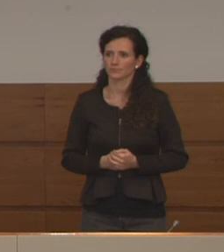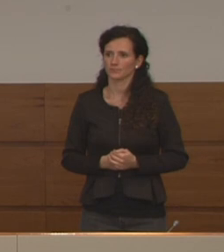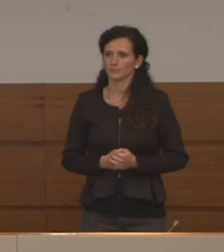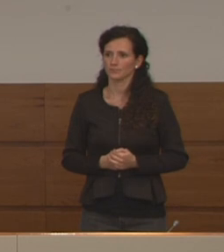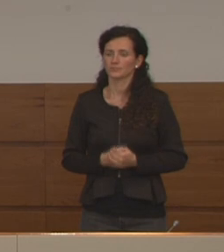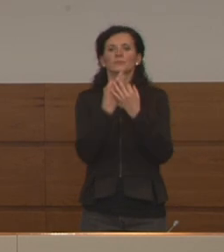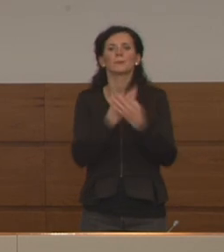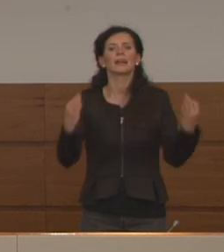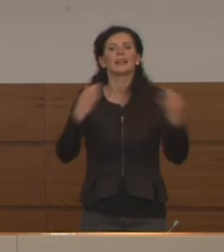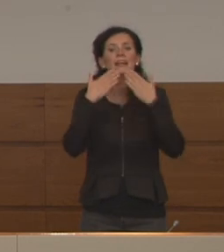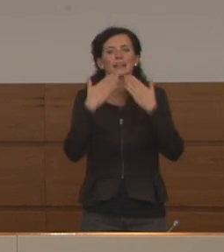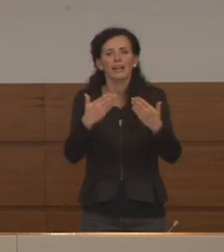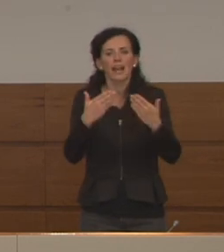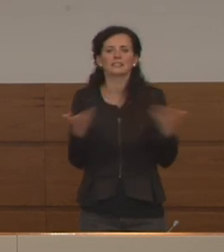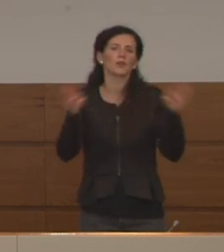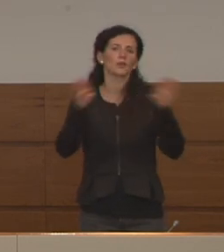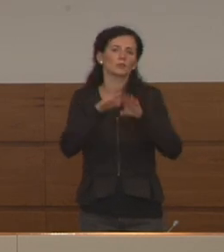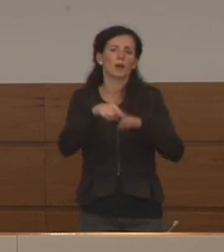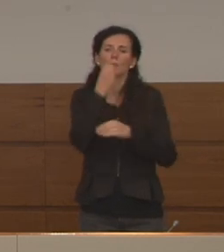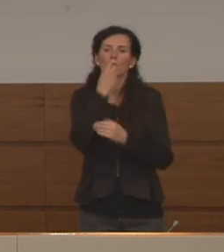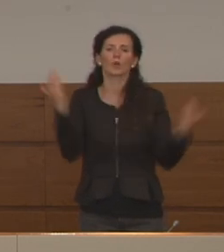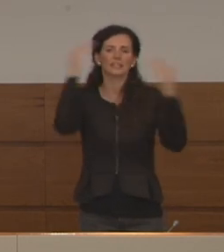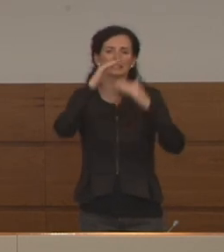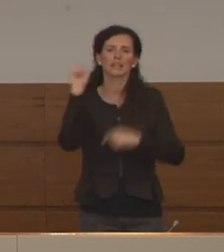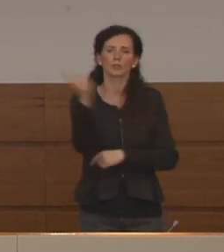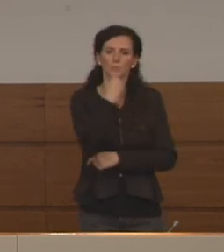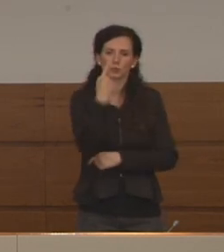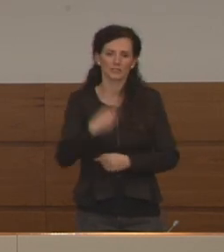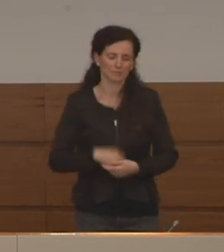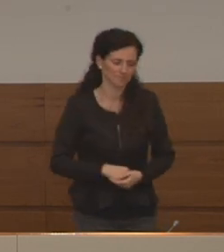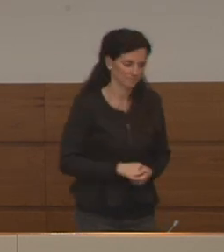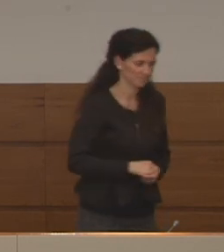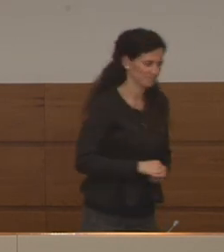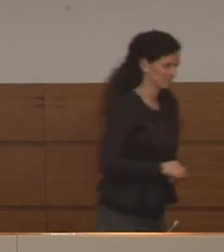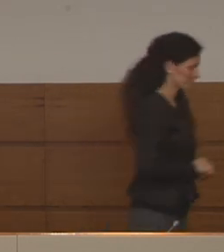Bene, grazie, chiudiamo qui. Buona serata a tutti.